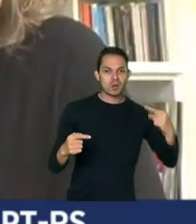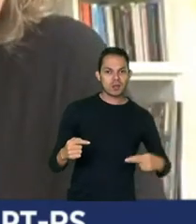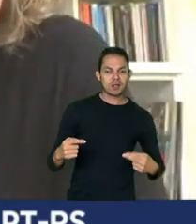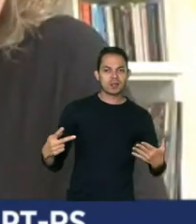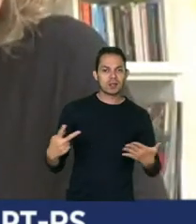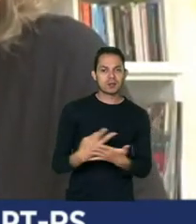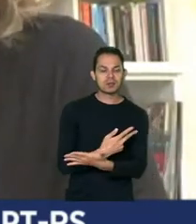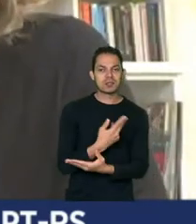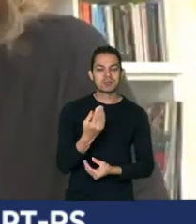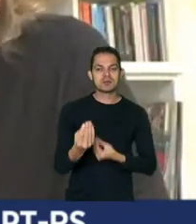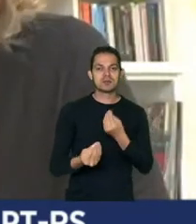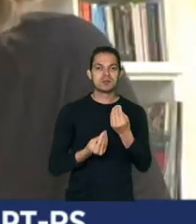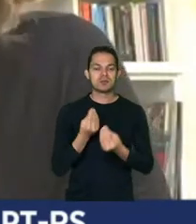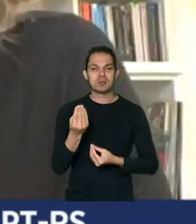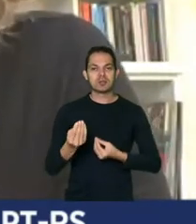DIREÇÃO É RÚ SSIA, ACONTECEM DE FORMA A SEREM